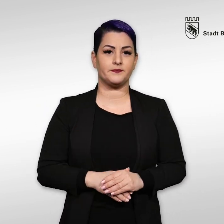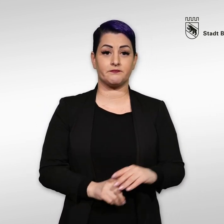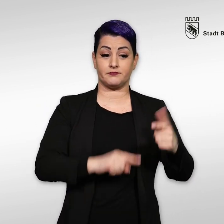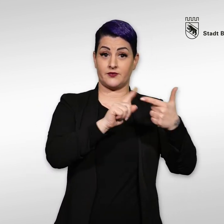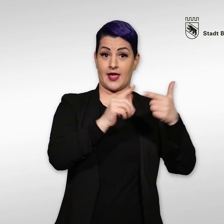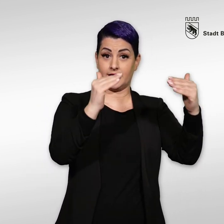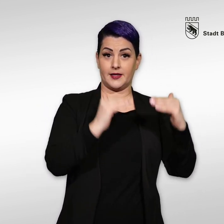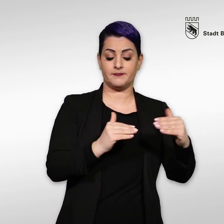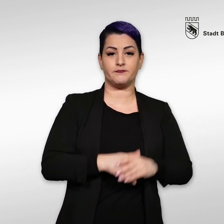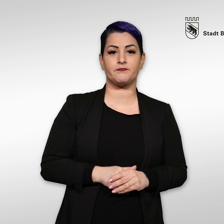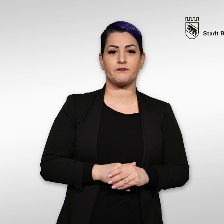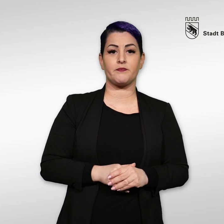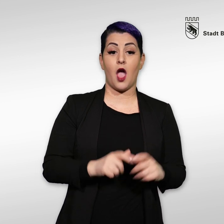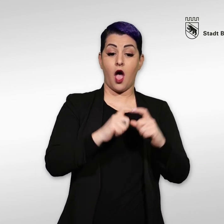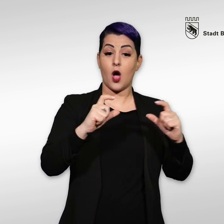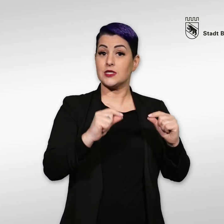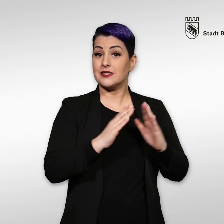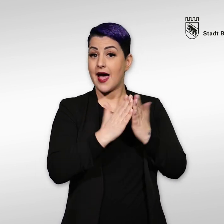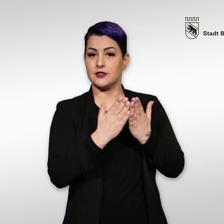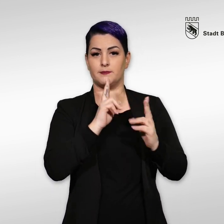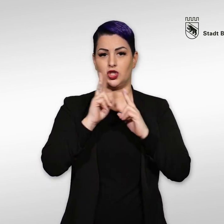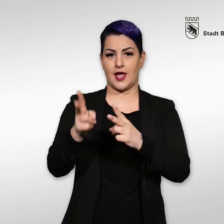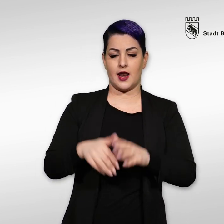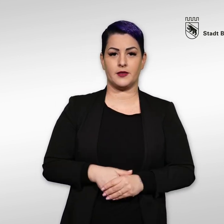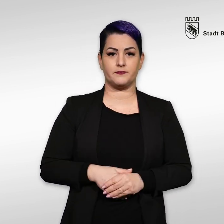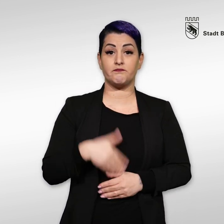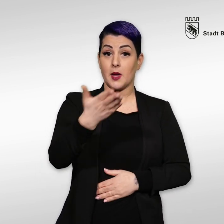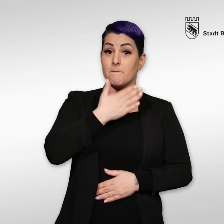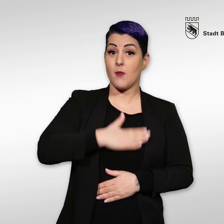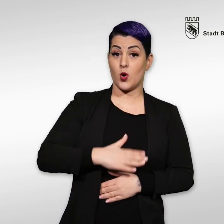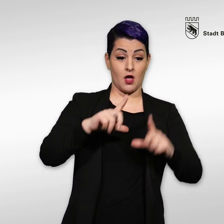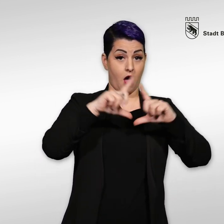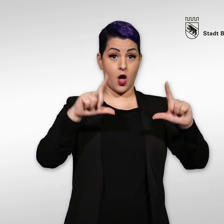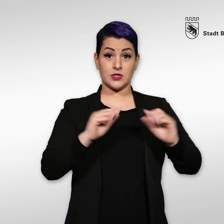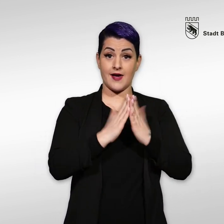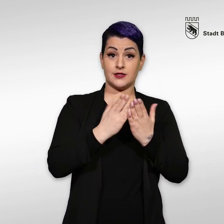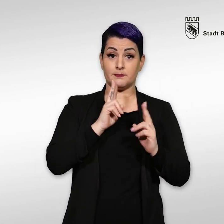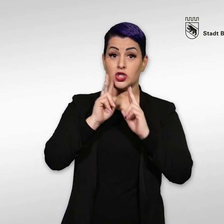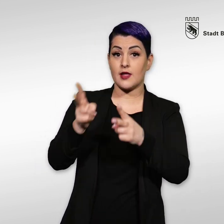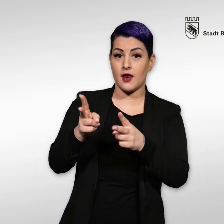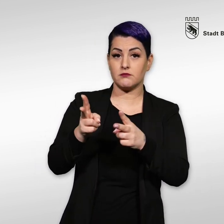Ausweise bestellen Sie möchten Ausweise bestellen.